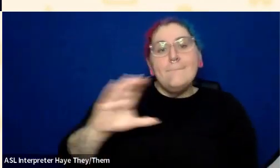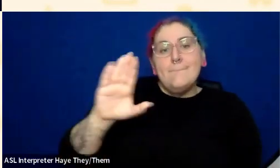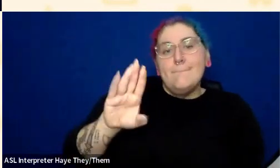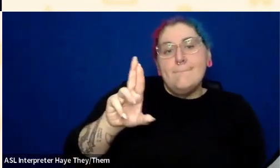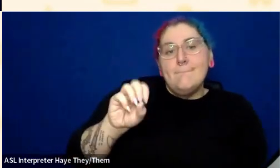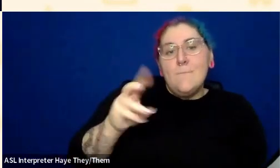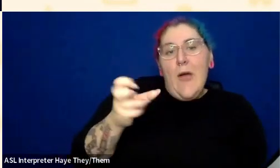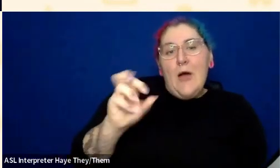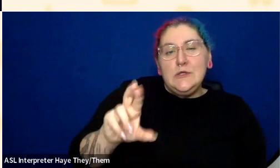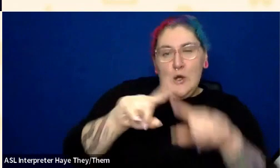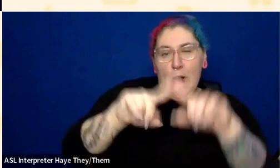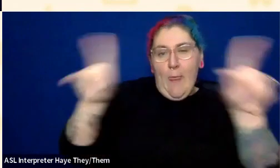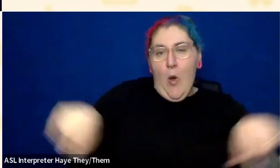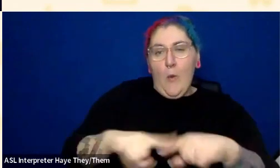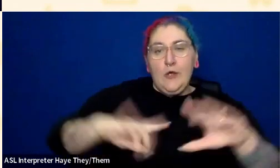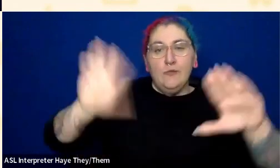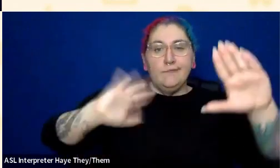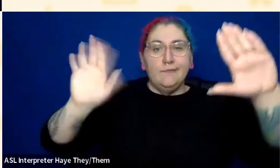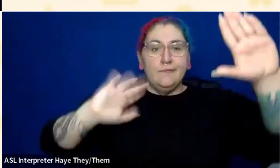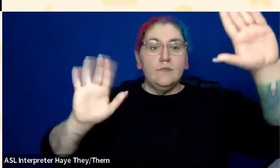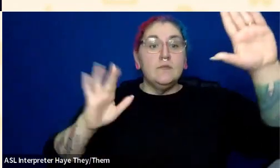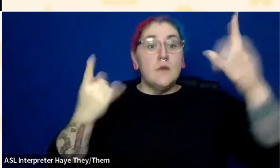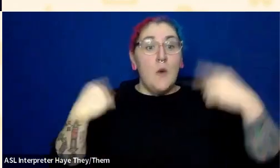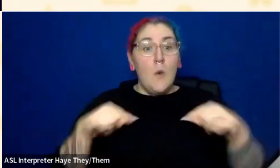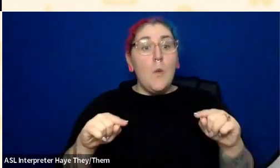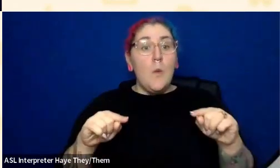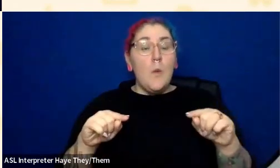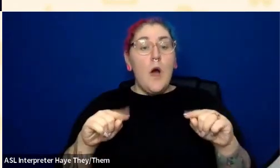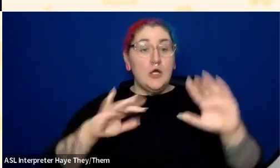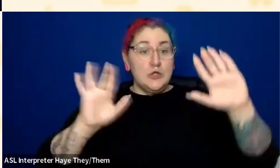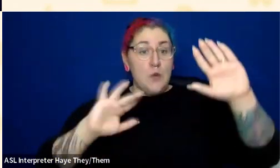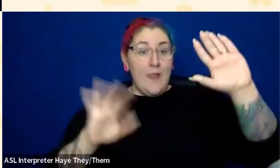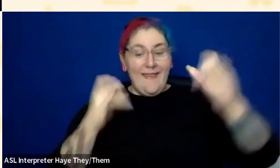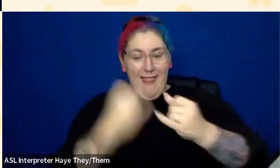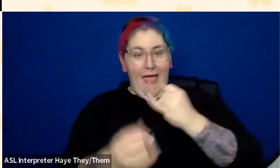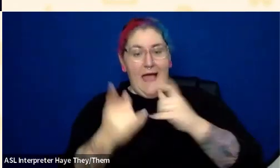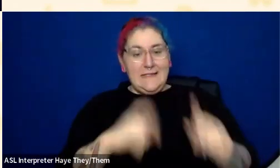el último marco se vuelve blanco. Lo que hice fue ir un par de marcos antes de eso